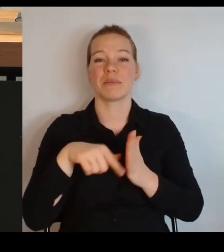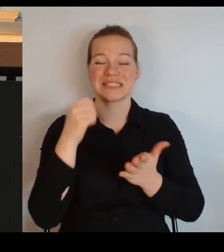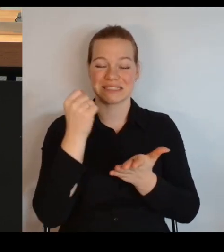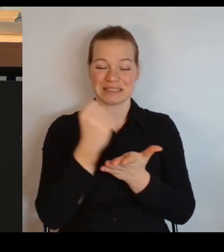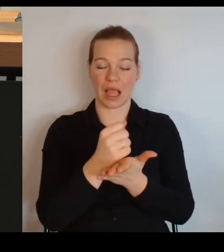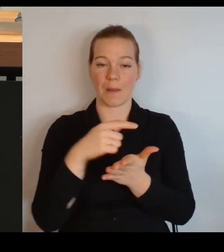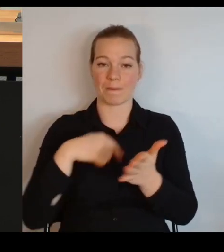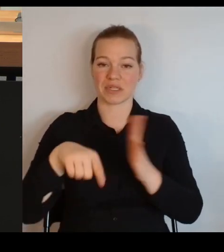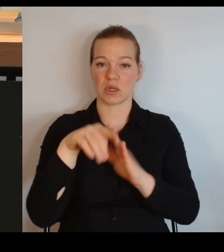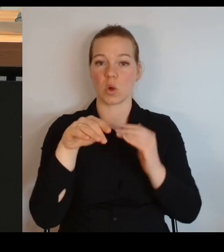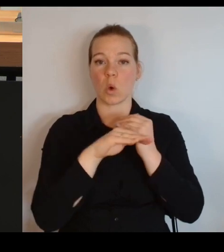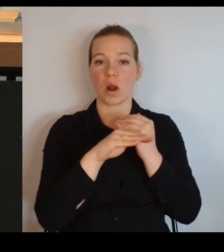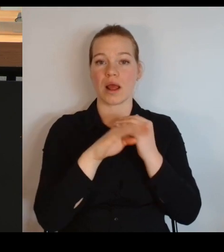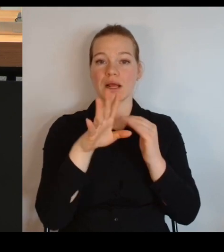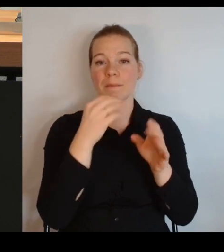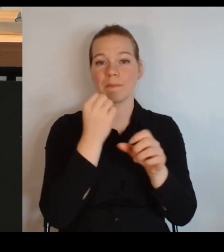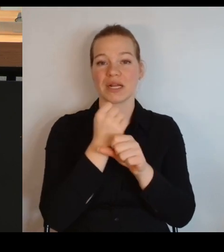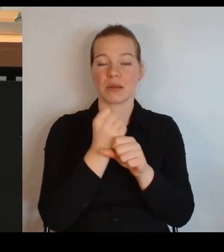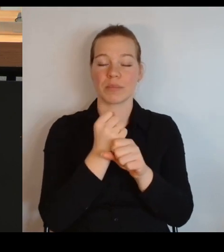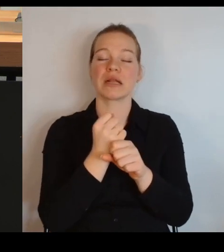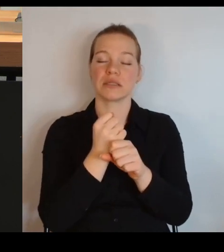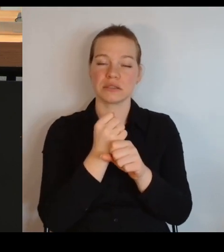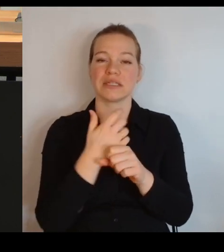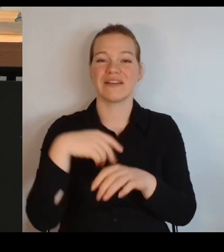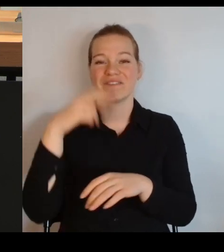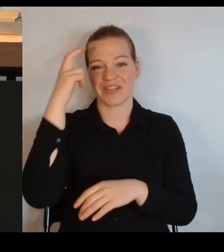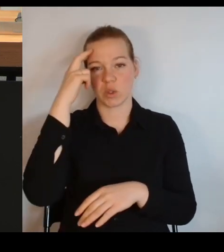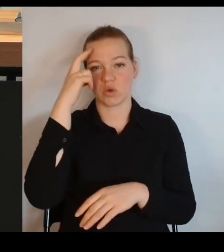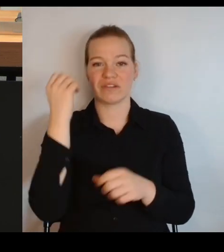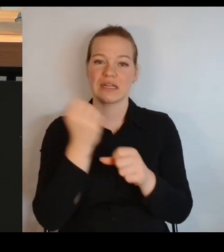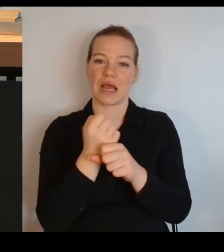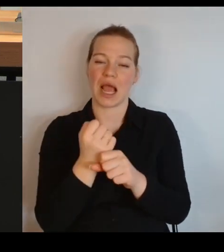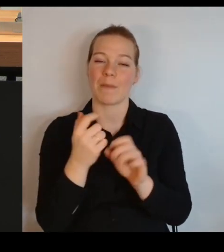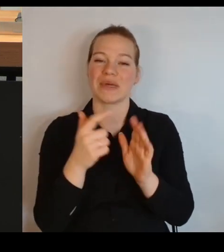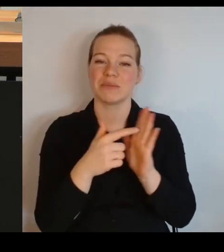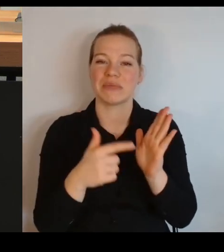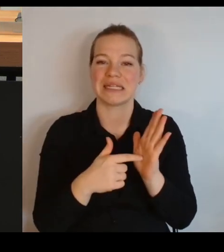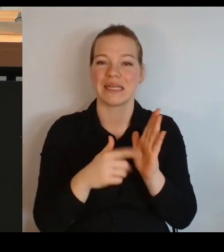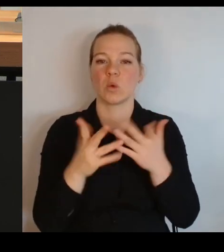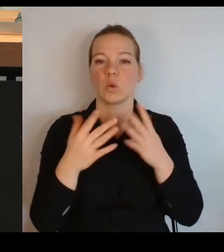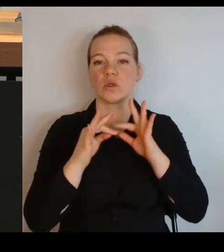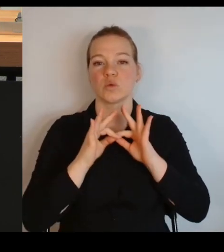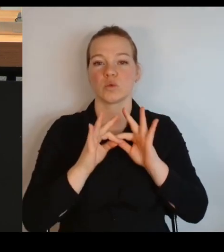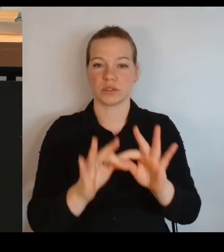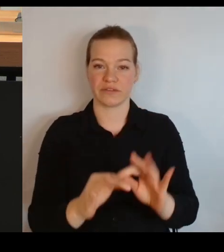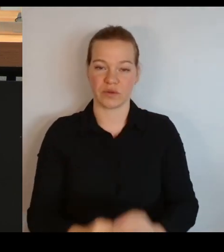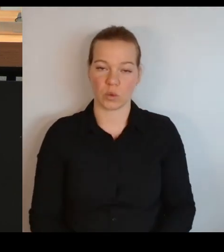Arbeitsbedingungen ihre Arbeit verrichten und haben dann auch wieder die Chance, dass es neue